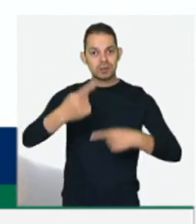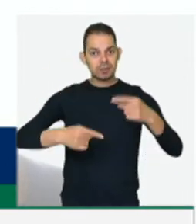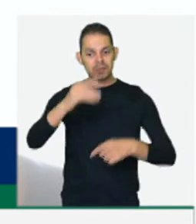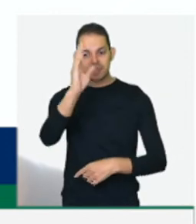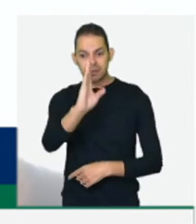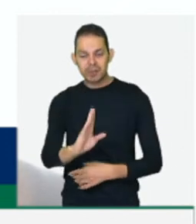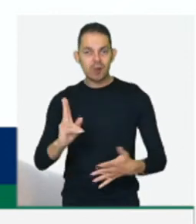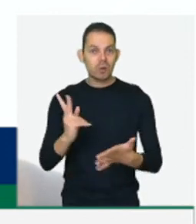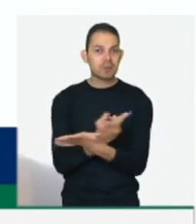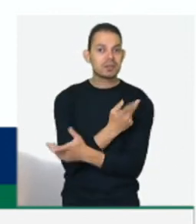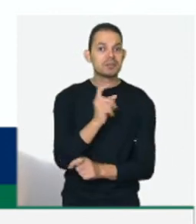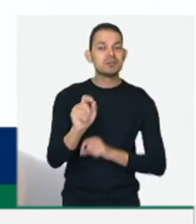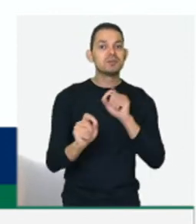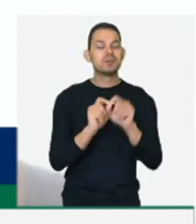BRASILEIRA ESTÁ EM CURSO COM UMA OPERAÇÃO DO GOVERNO DO